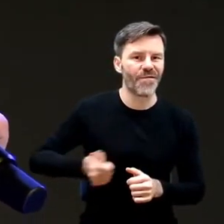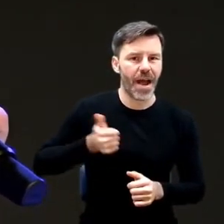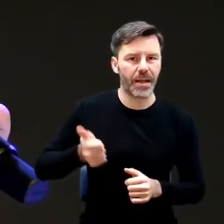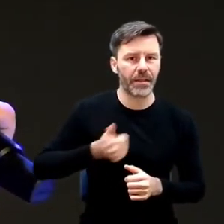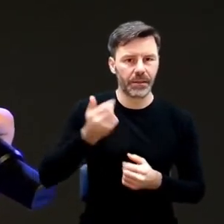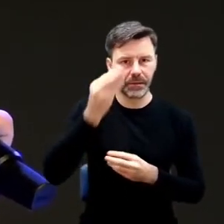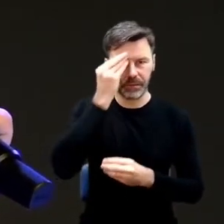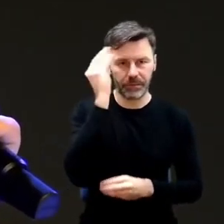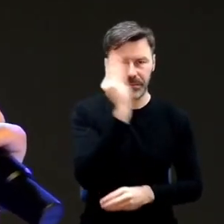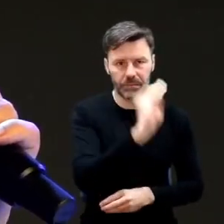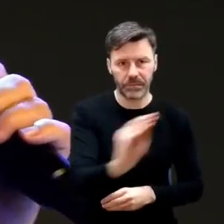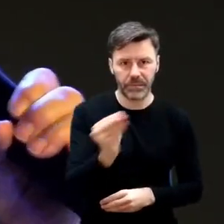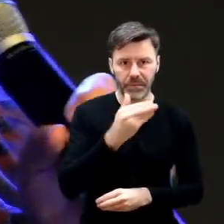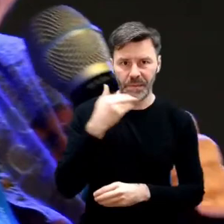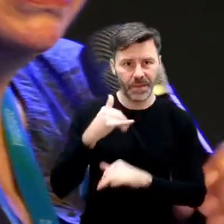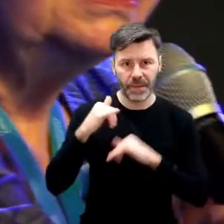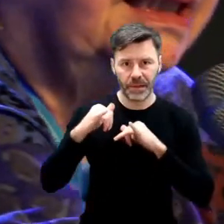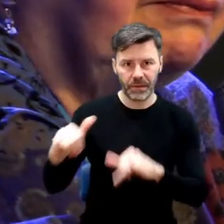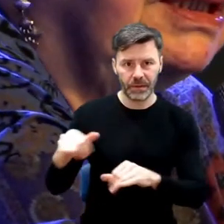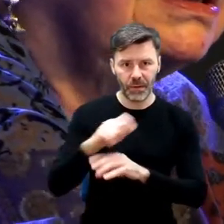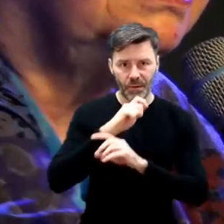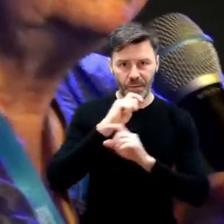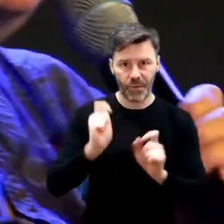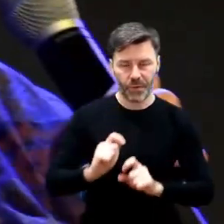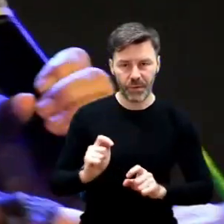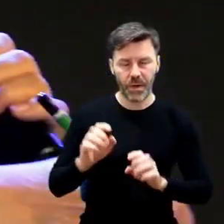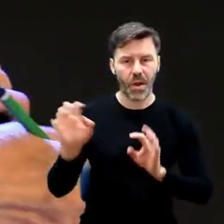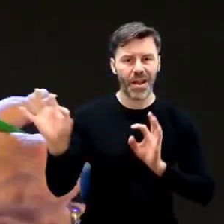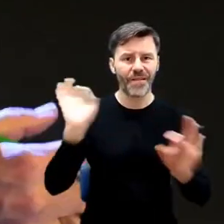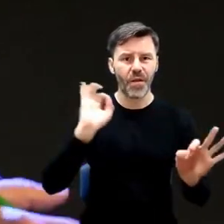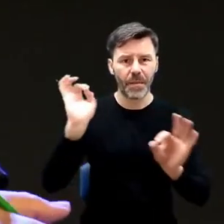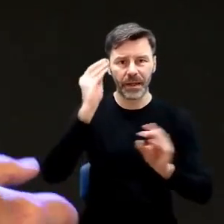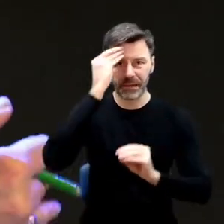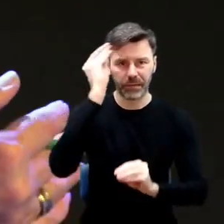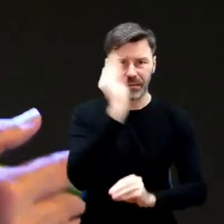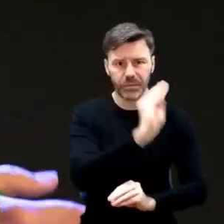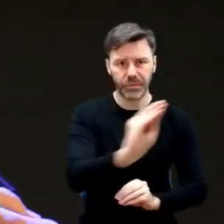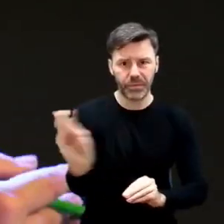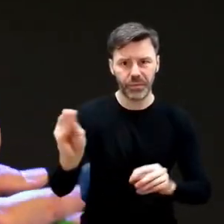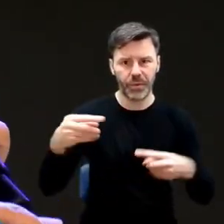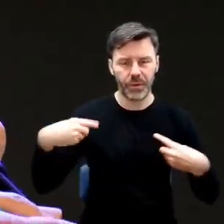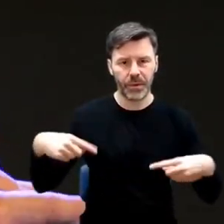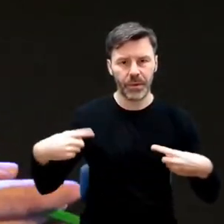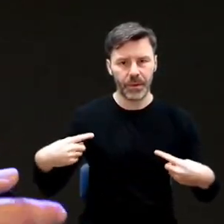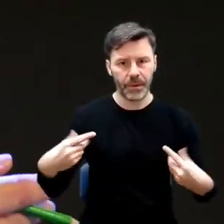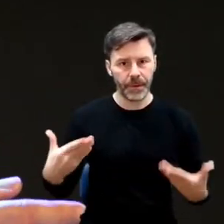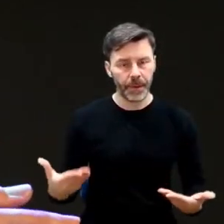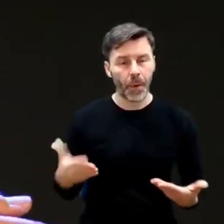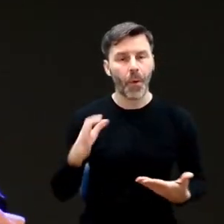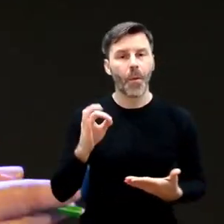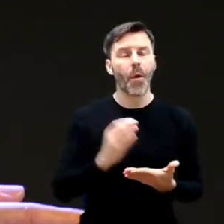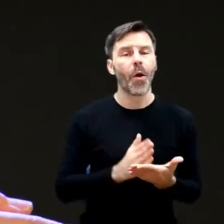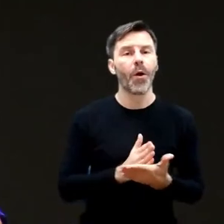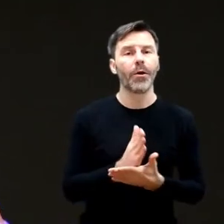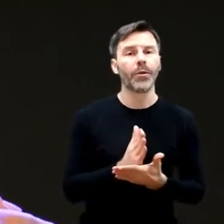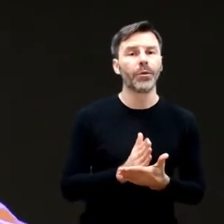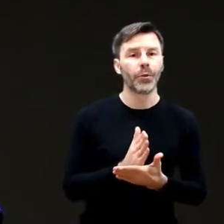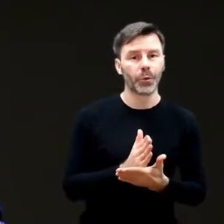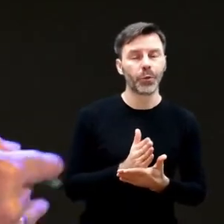I ta komunikacja między miastem i służbami odpowiedzialnymi za politykę mieszkaniową,